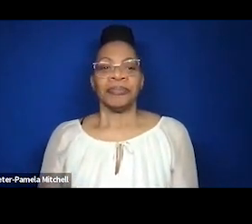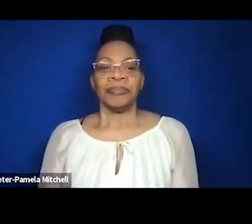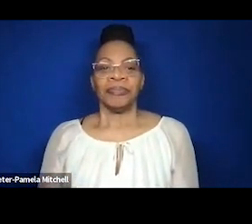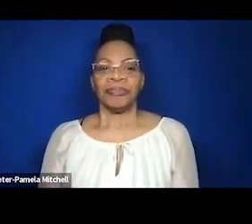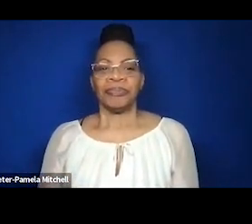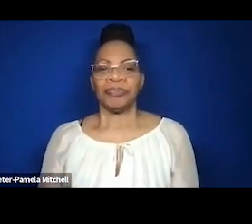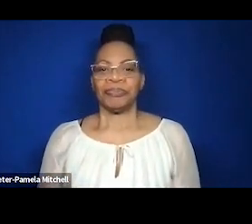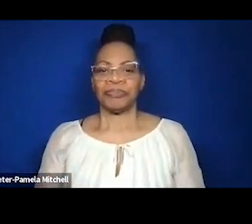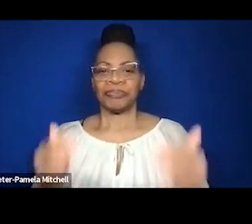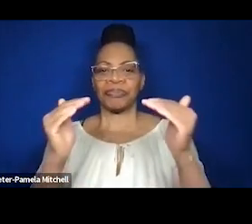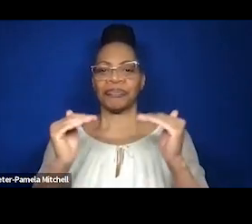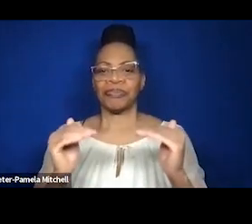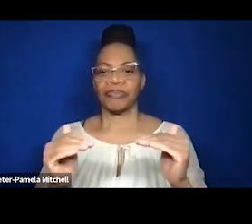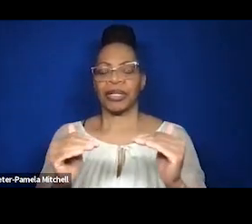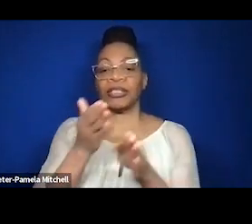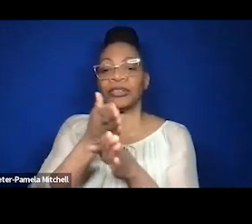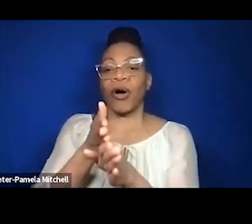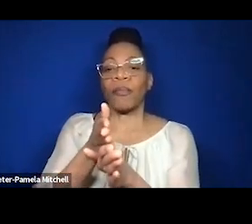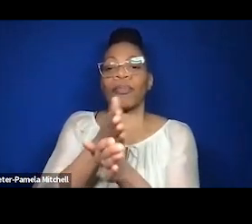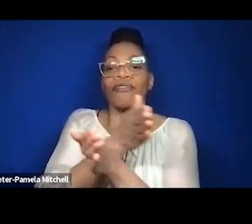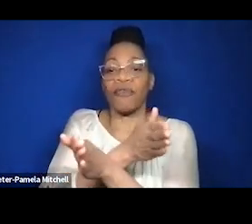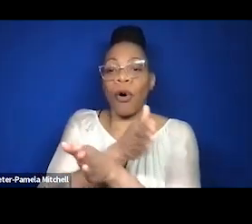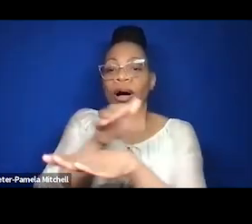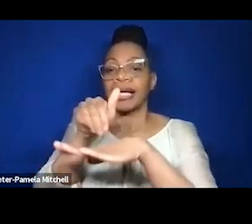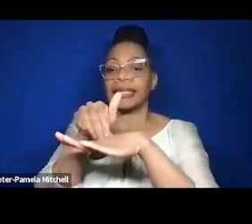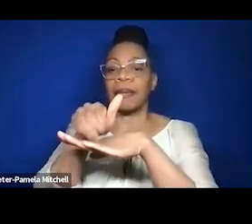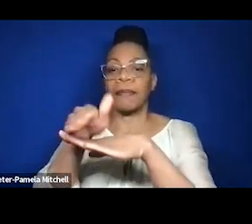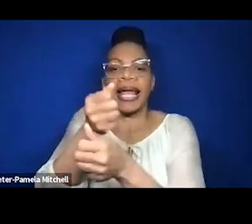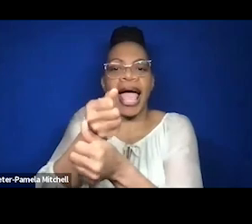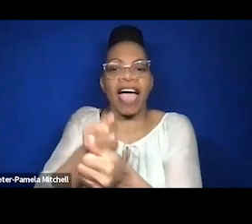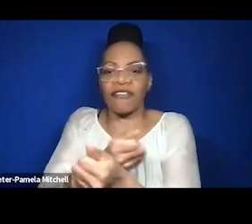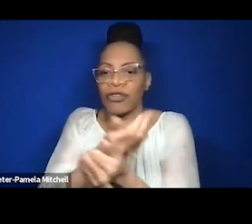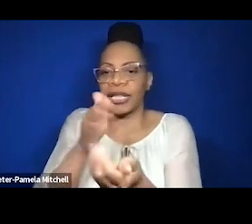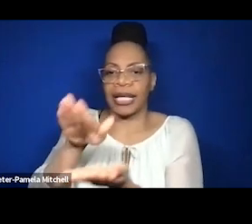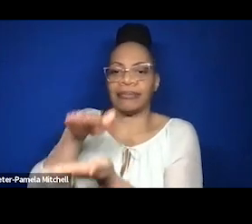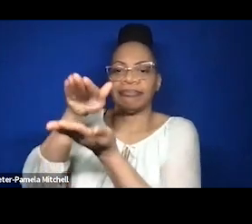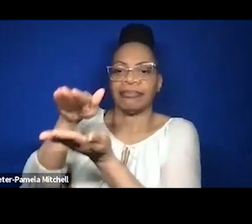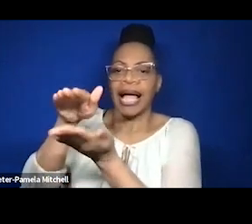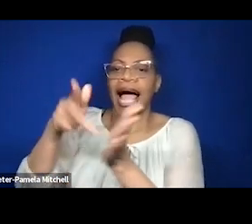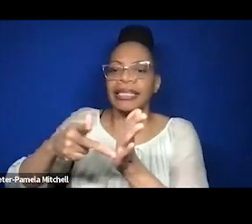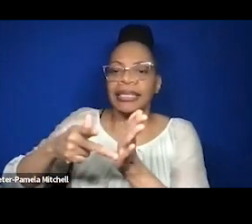Y antes de enviar todo, reviso y repaso tres veces todo